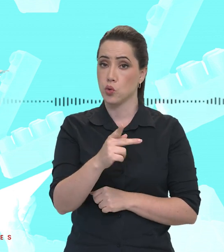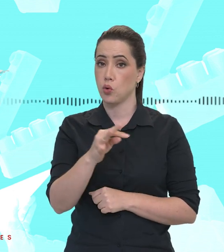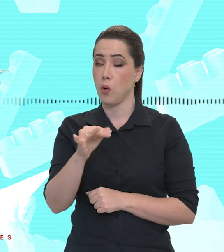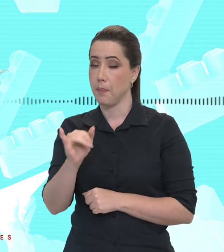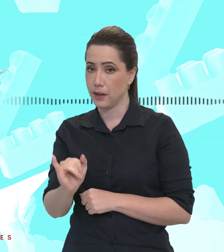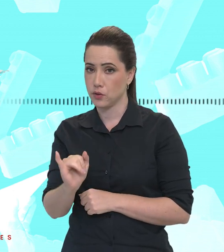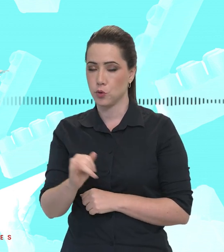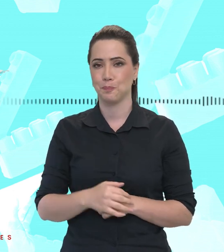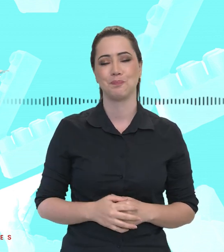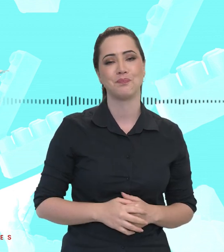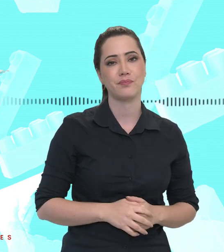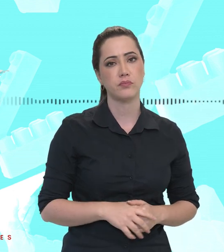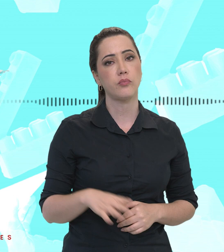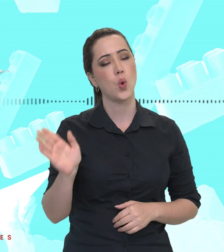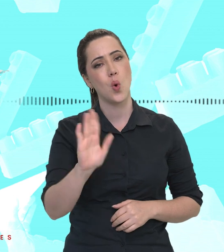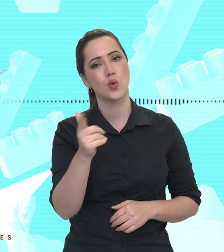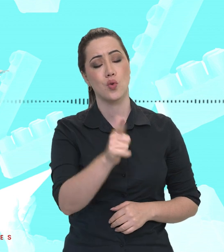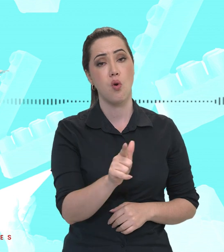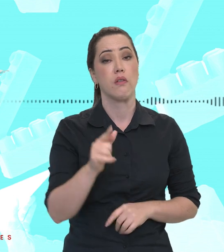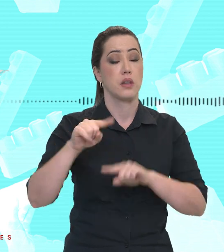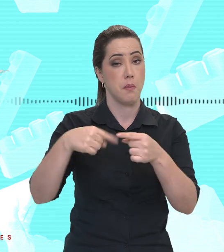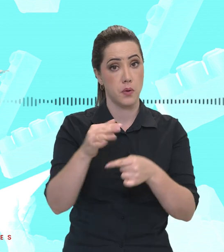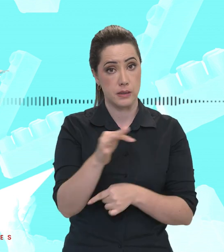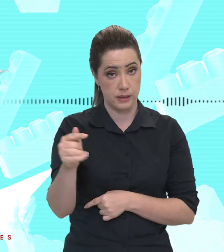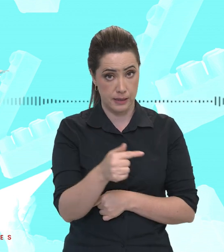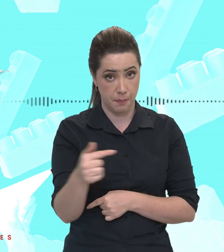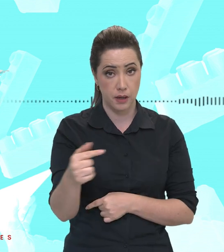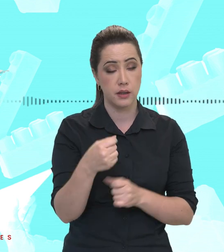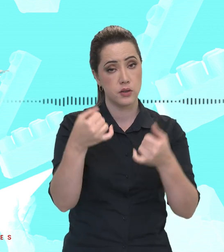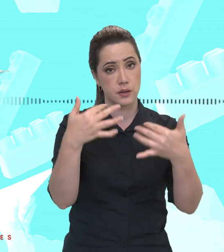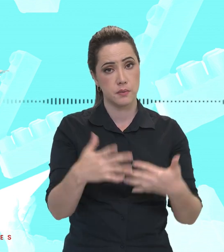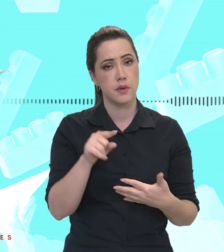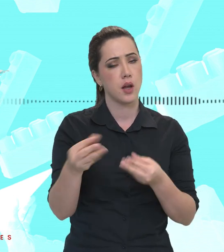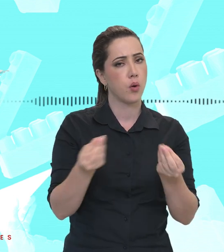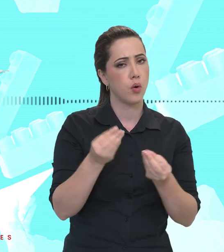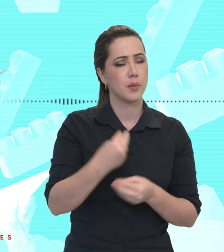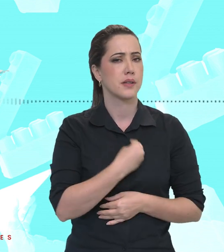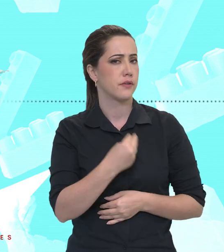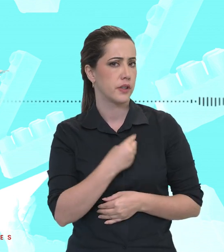[Patrícia 5] Oie de novo! Nas próximas semanas, a gente explora esses arranjos diversos de lego na vida de nossos entrevistados.